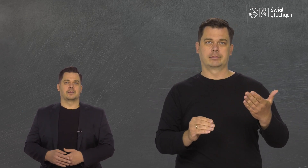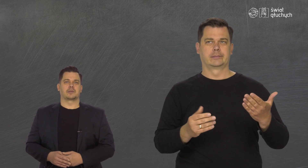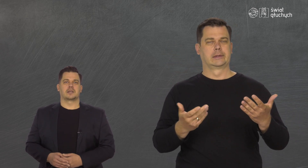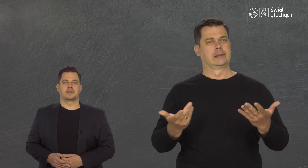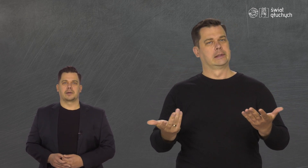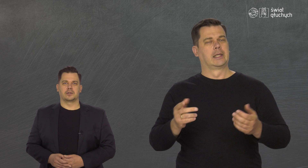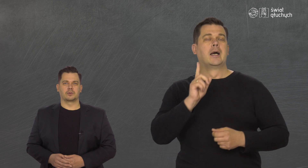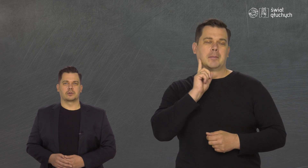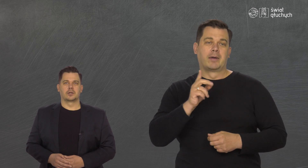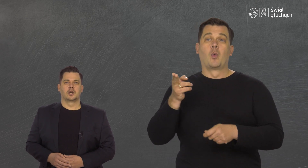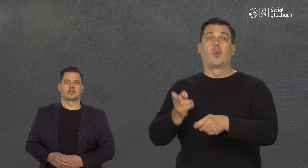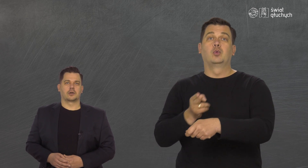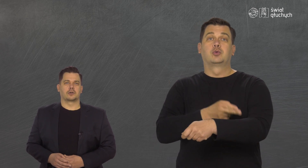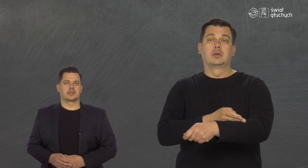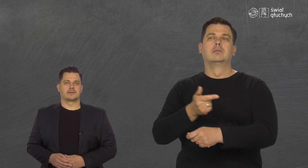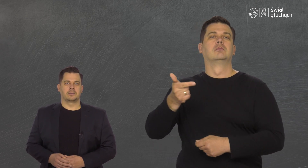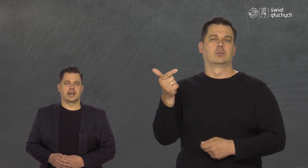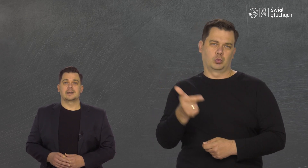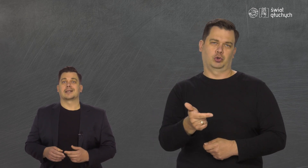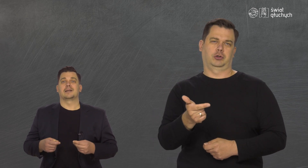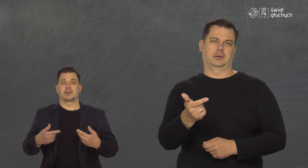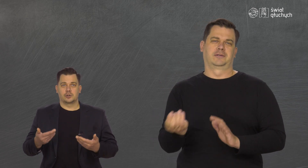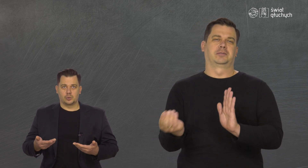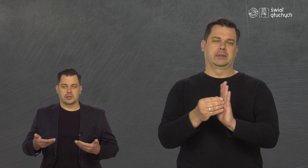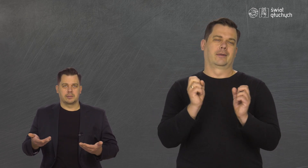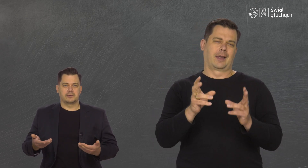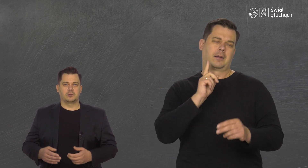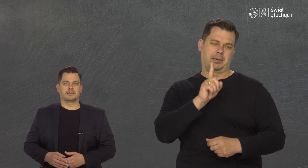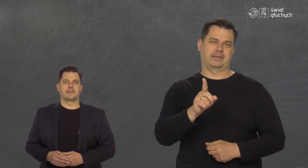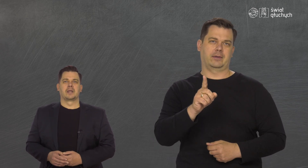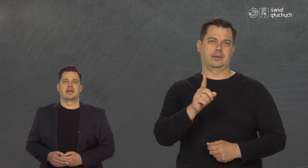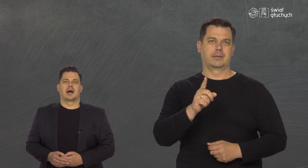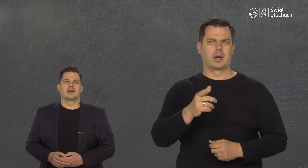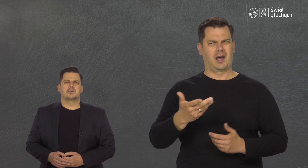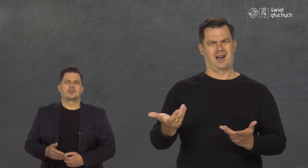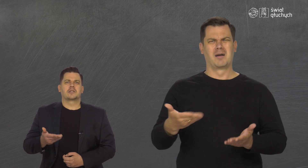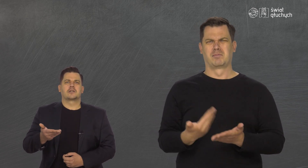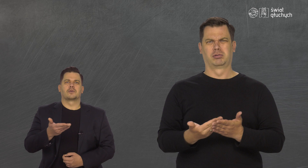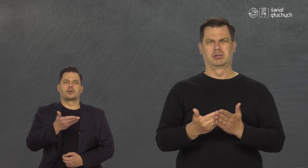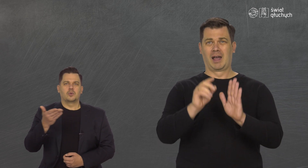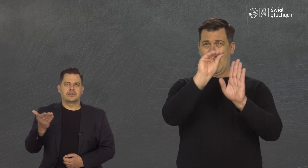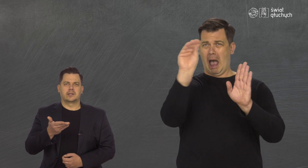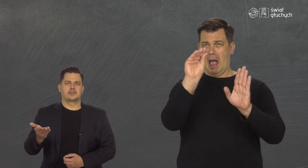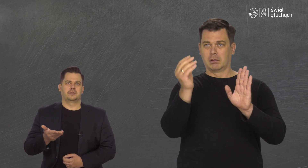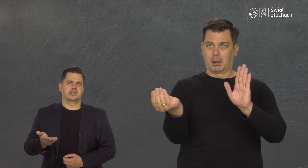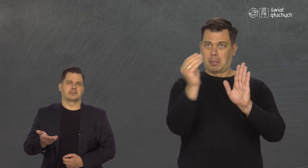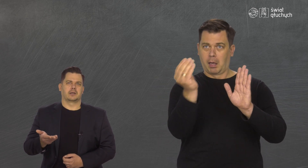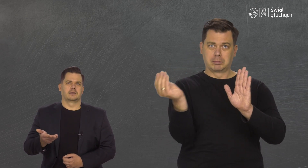na jakiej podstawie prawnej urząd czegoś od nas wymaga, jest jak najbardziej słuszna i prawidłowa. Ale po co umieszczać to w głównej treści pisma?